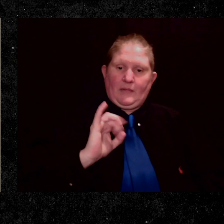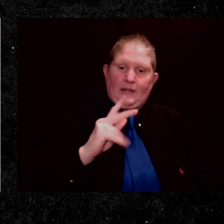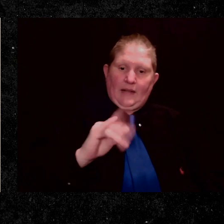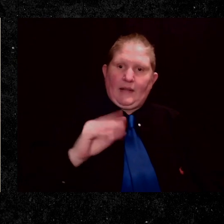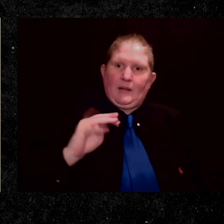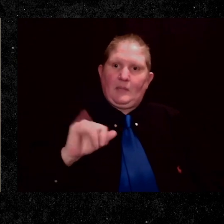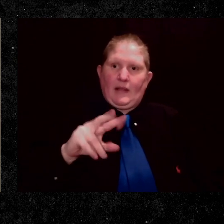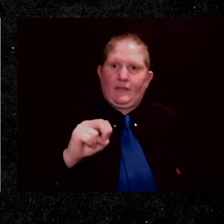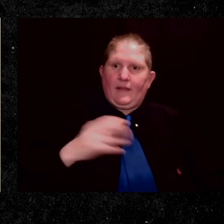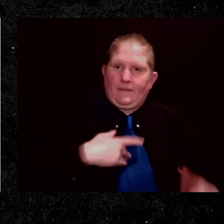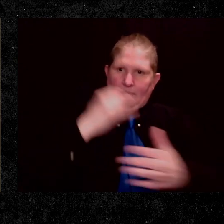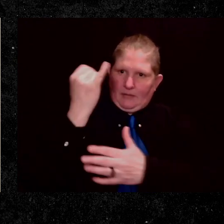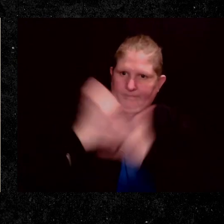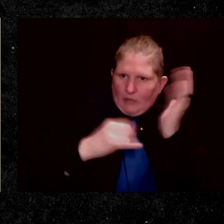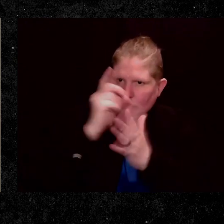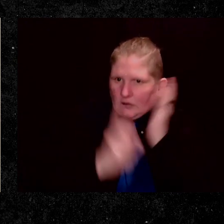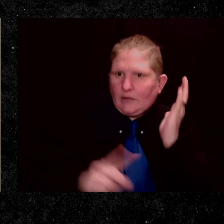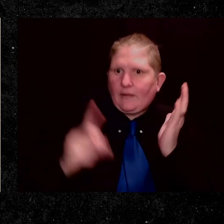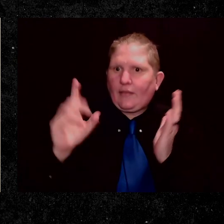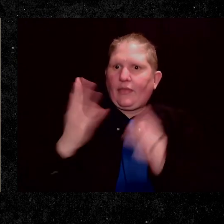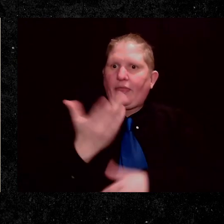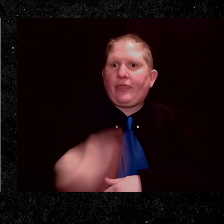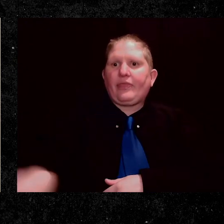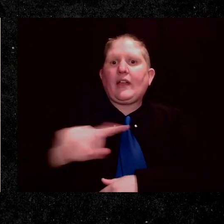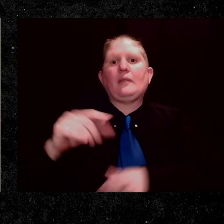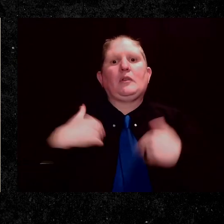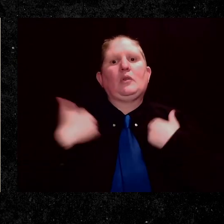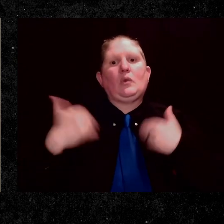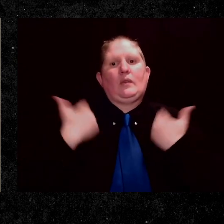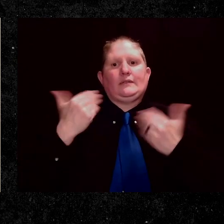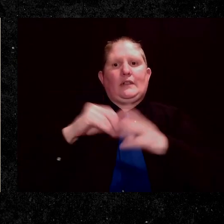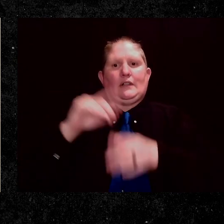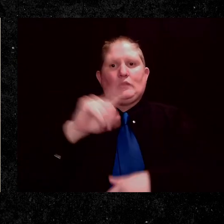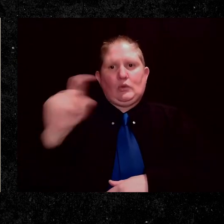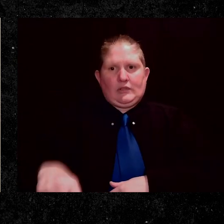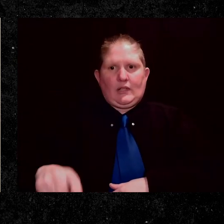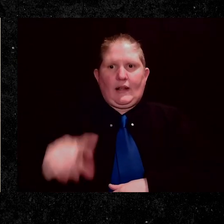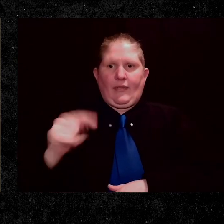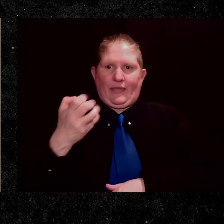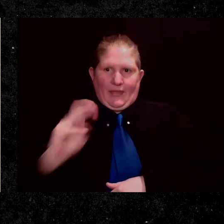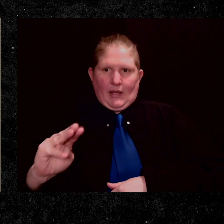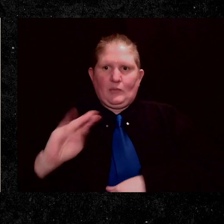Mi nombre es Nicky Manlove. Soy el director artístico de THEM Youth Ensemble en Tucson, Arizona.